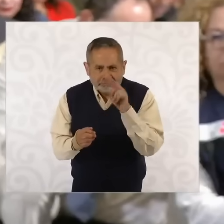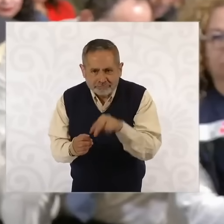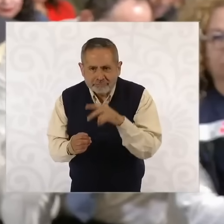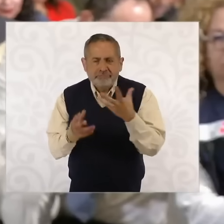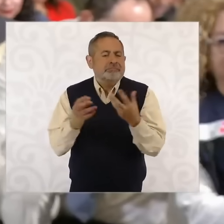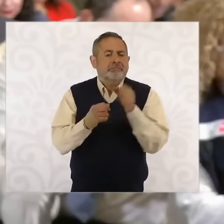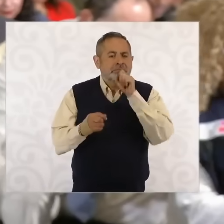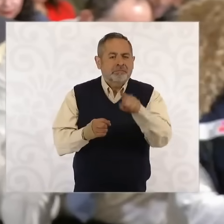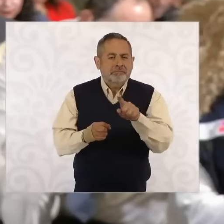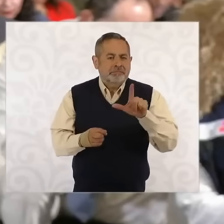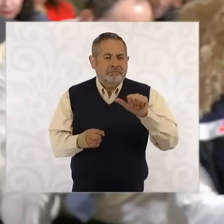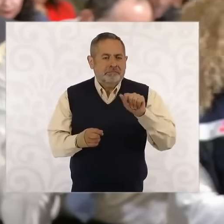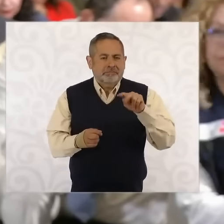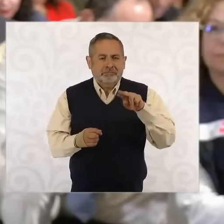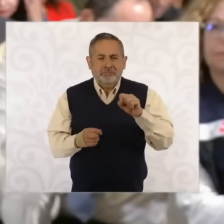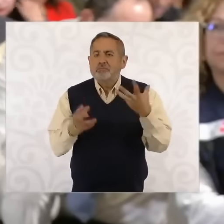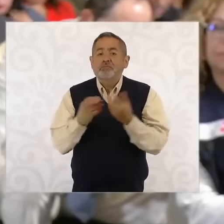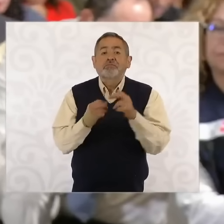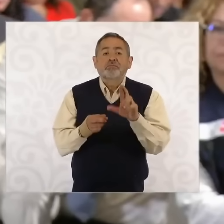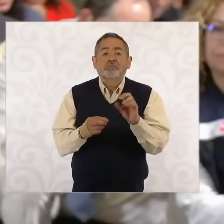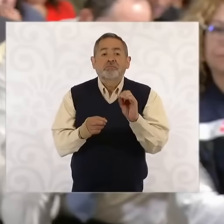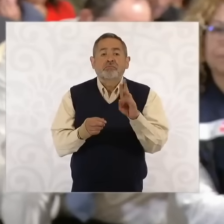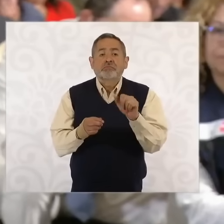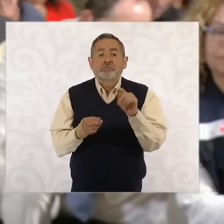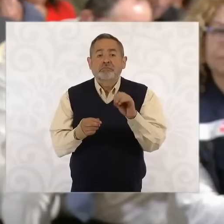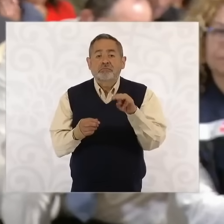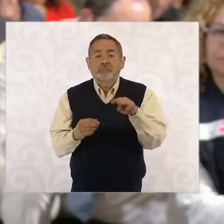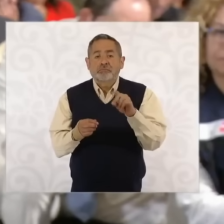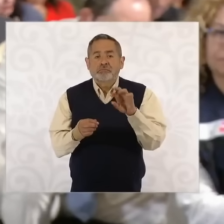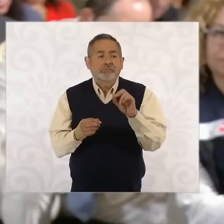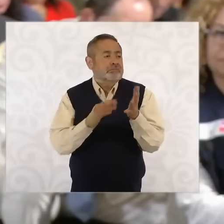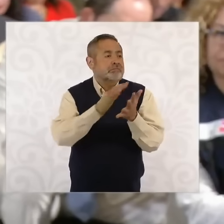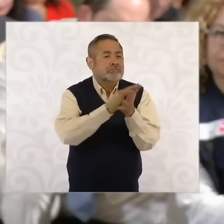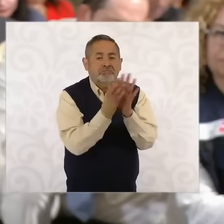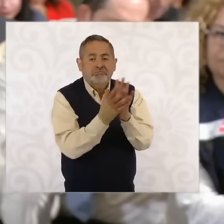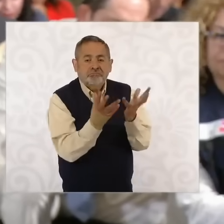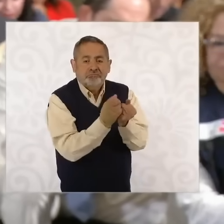el caso Latinus y Roberto Madrazo, que eh pues se habían coludido para justamente ocultar las